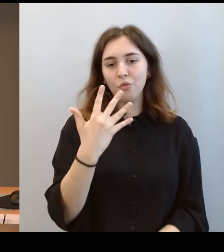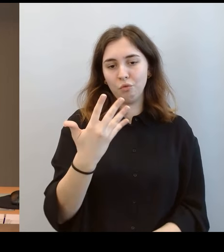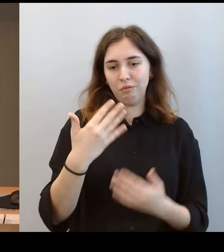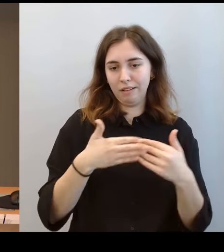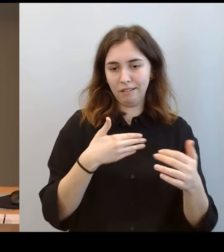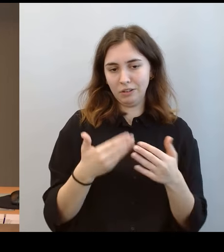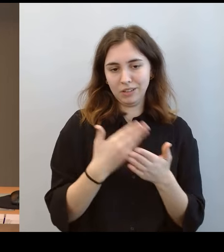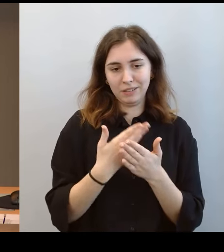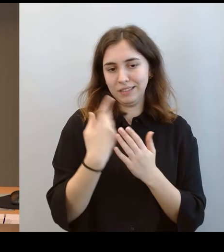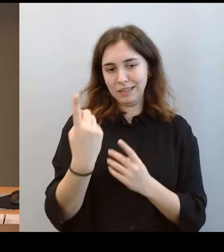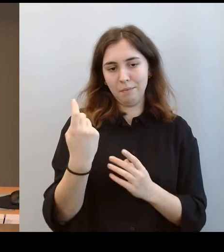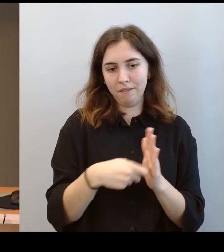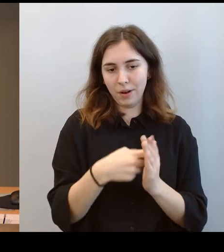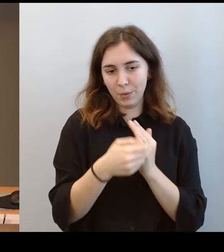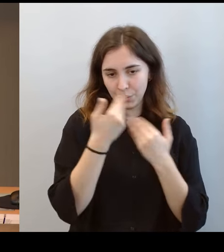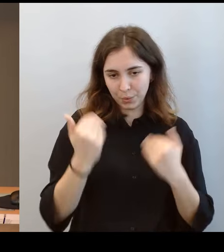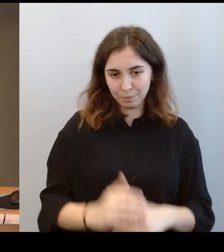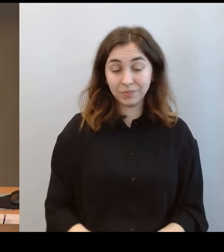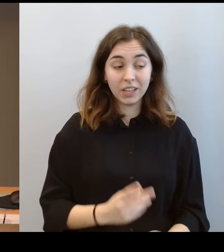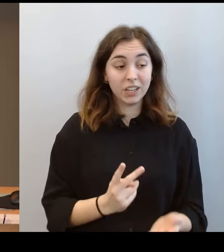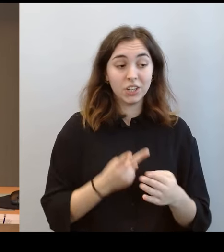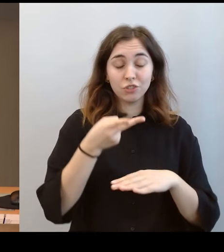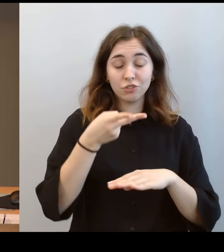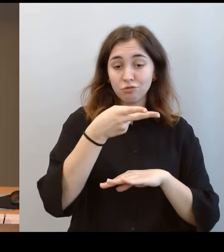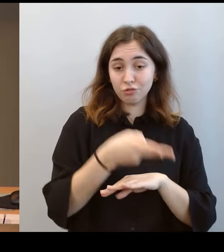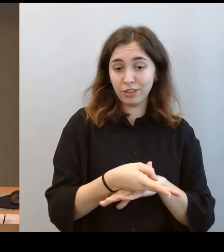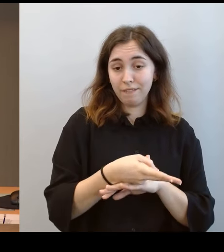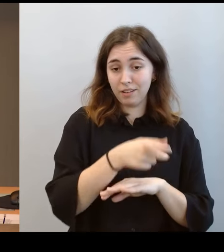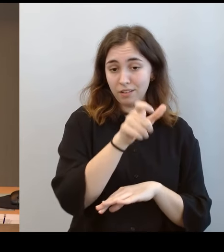Beisitzer für den Abgeordneten Ronald Gläser wurden 145 Stimmen